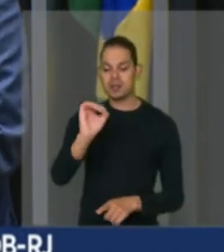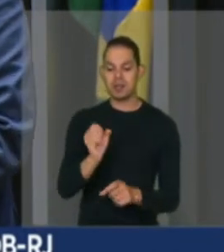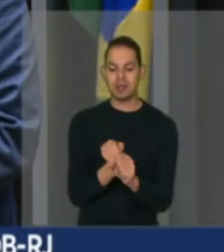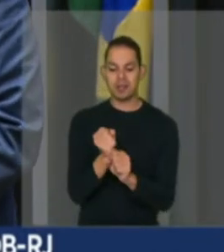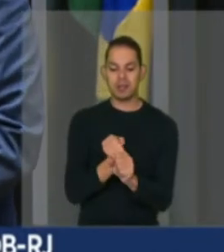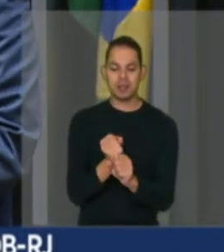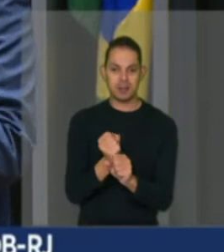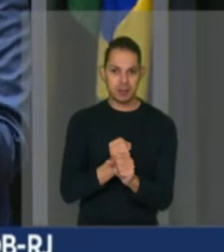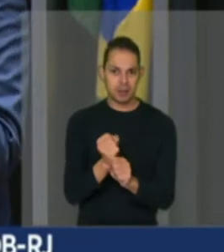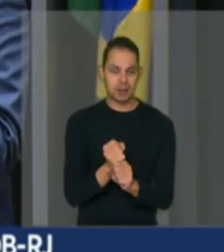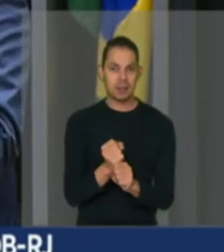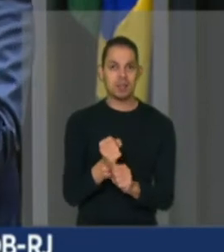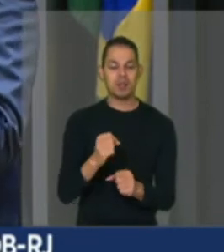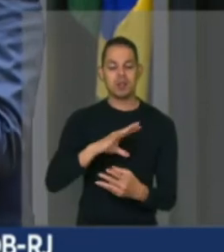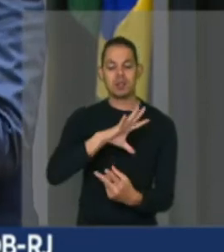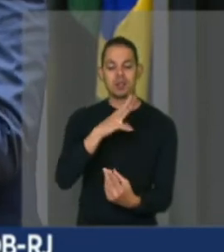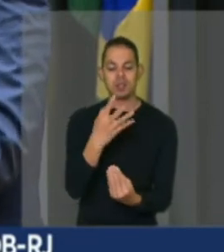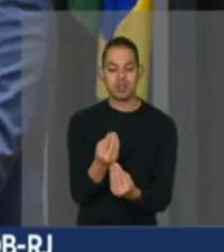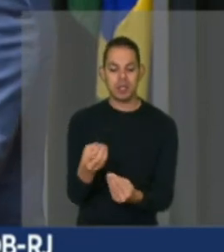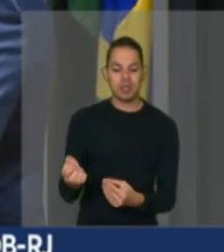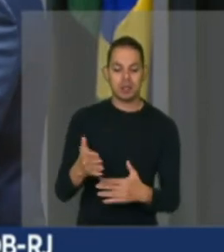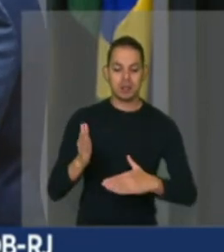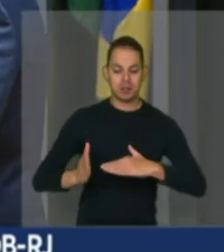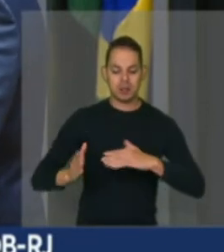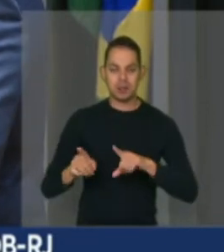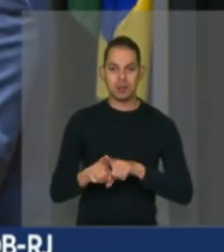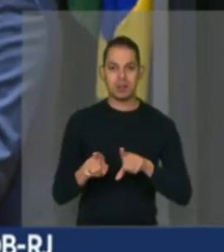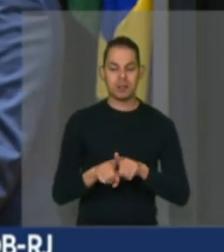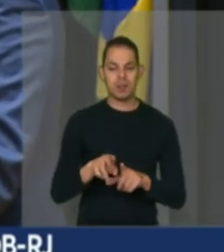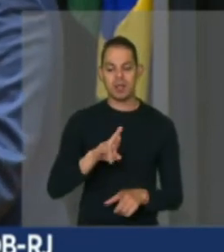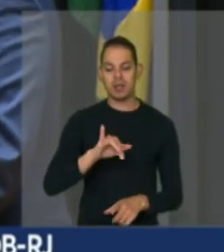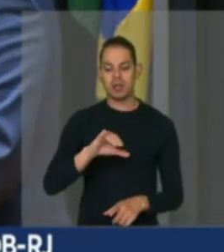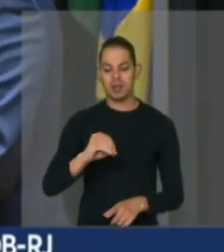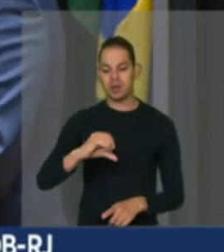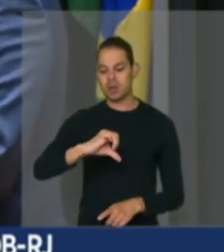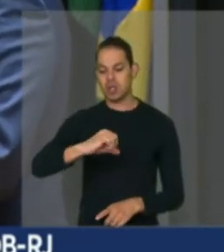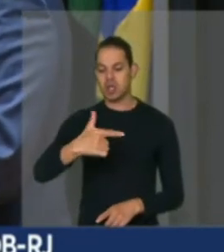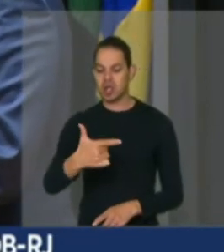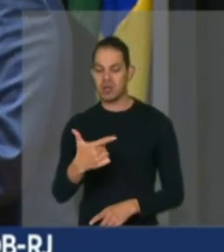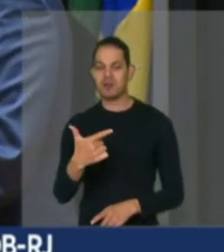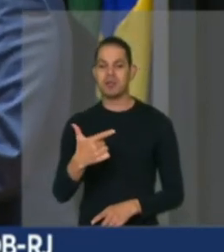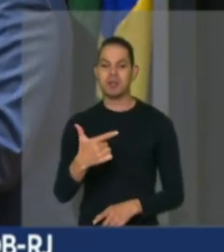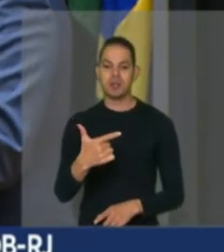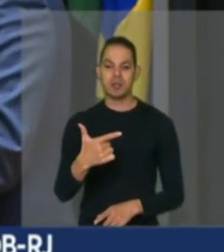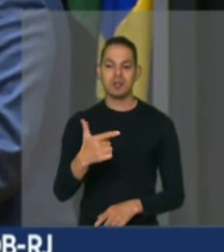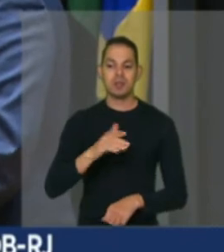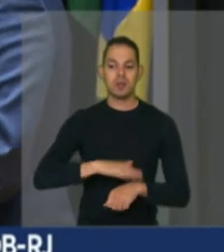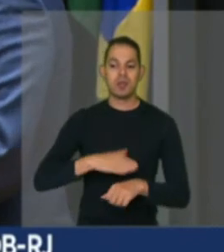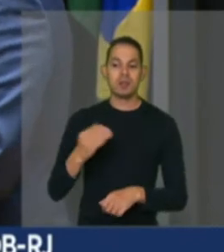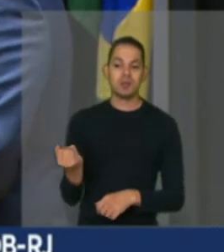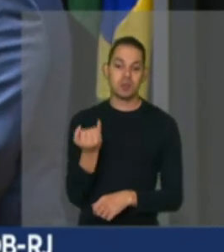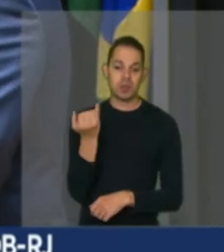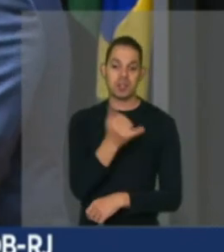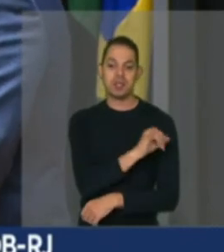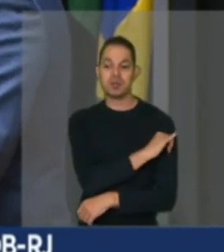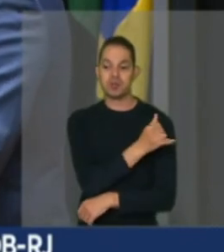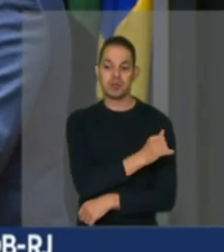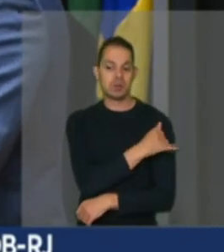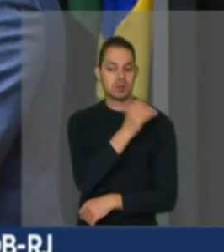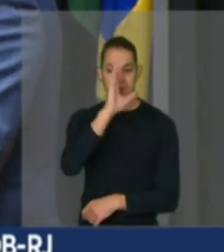MODERNA, DOS 30 ANOS DA RIO 92, QUE FOI UM MOMENTO MUITO IMPORTANTE NO PAÍS E NO RIO DE JANEIRO ESPECIAL. E SOBRE A AGENDA POSITIVA. PORQUE... QUEM QUER SER PREFEITO DO RIO,